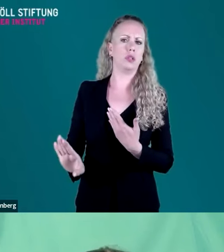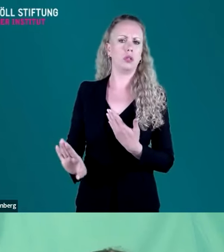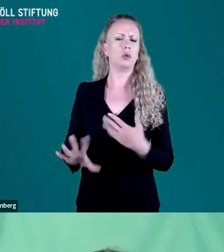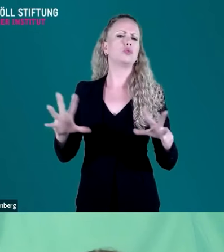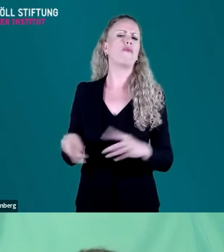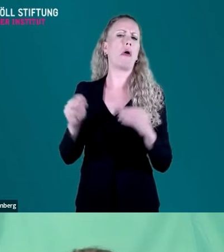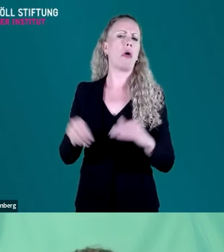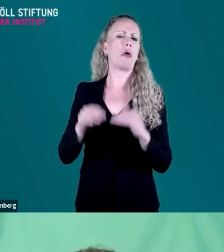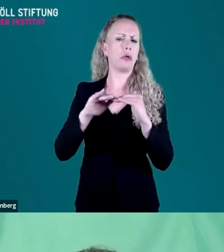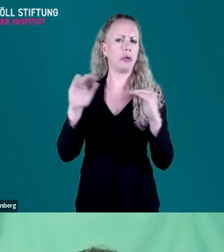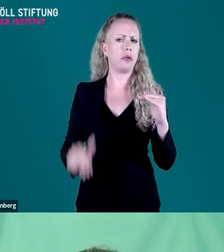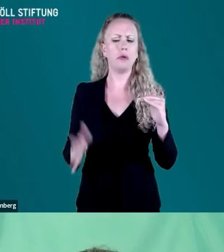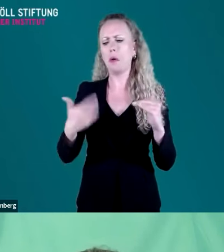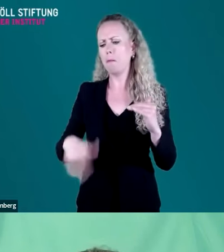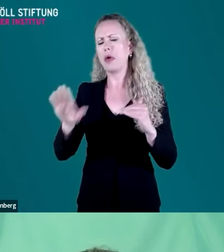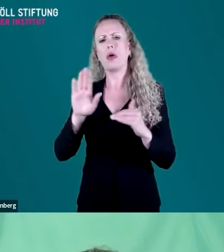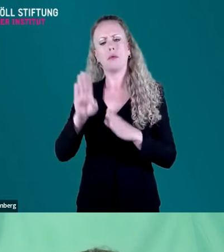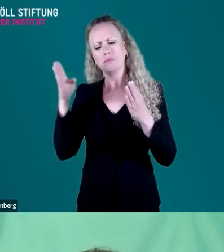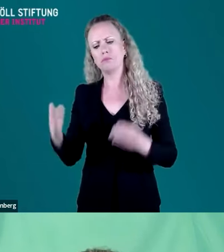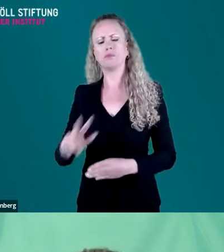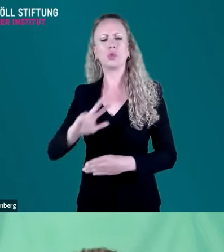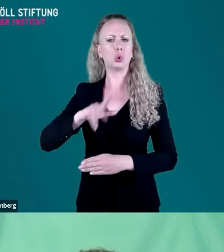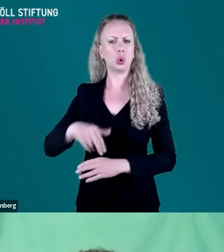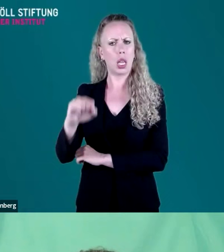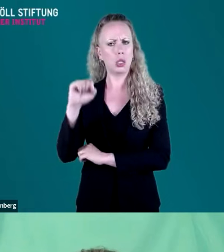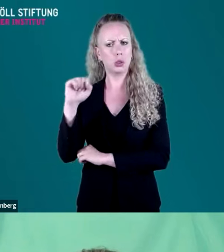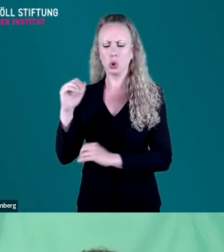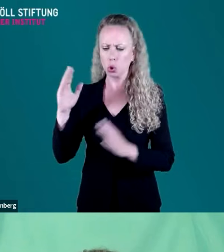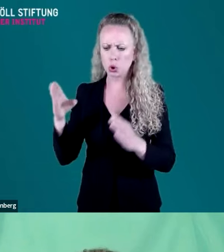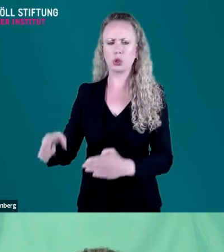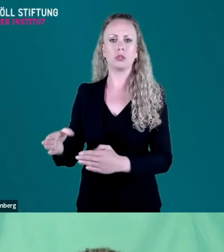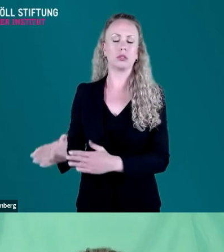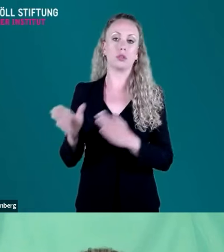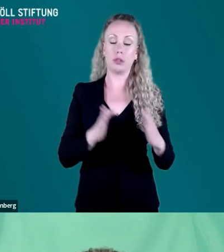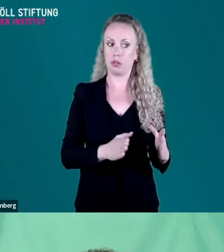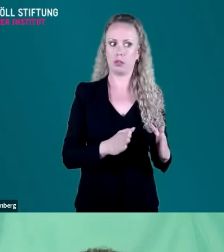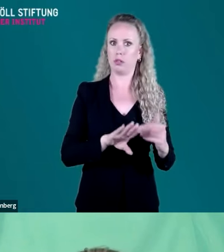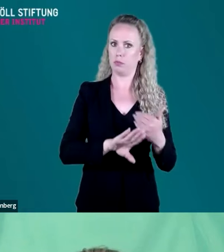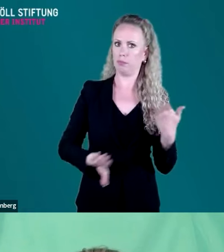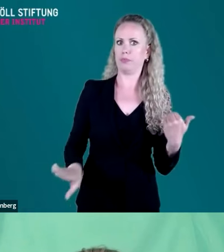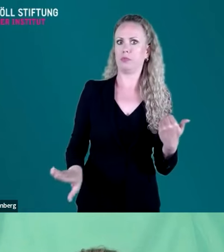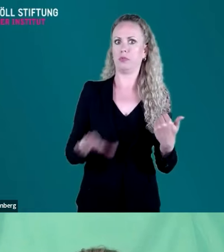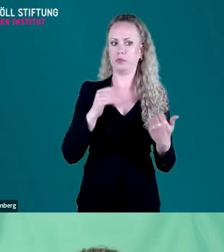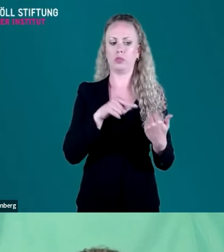viel zu sozialistisch ist, und nähern sich gleichzeitig aber auch den sogenannten Rechtslibertären an.